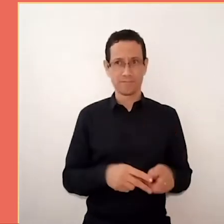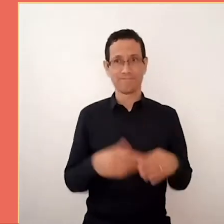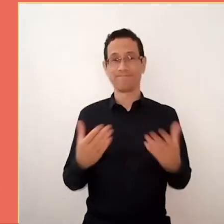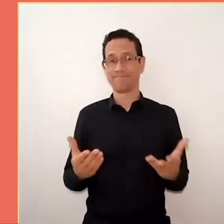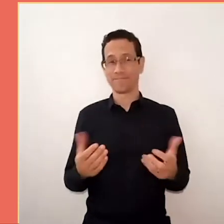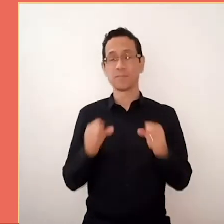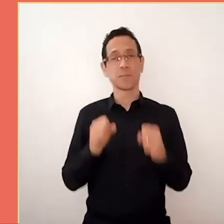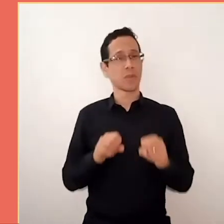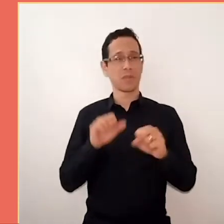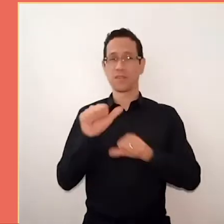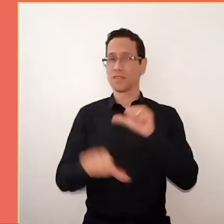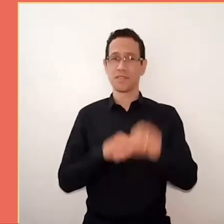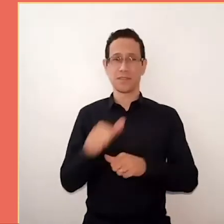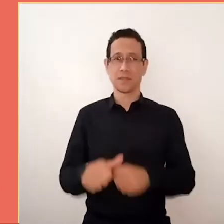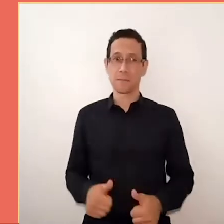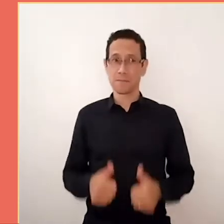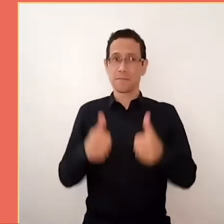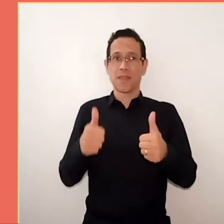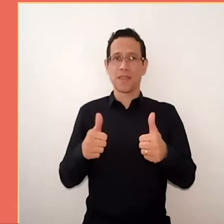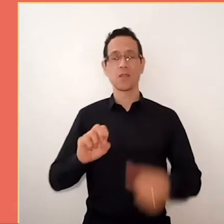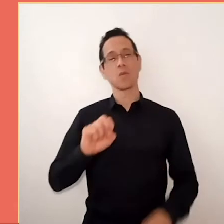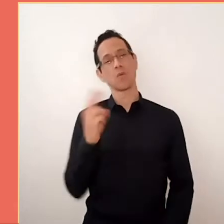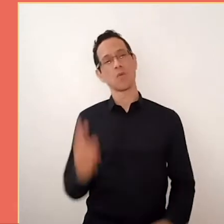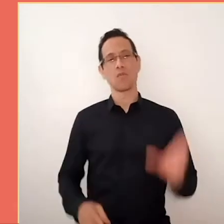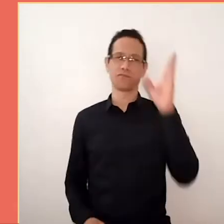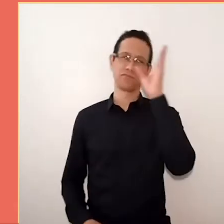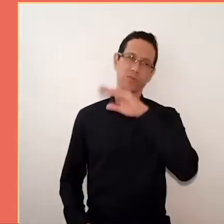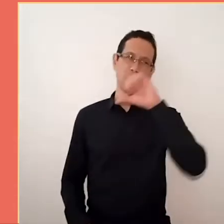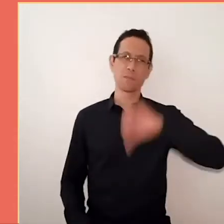mas eu ainda gosto de pensar do micro para o macro, sabe?